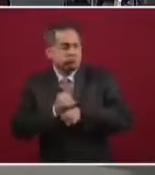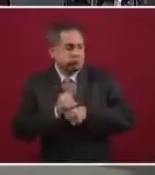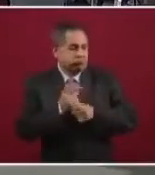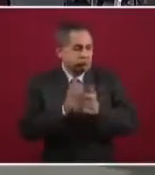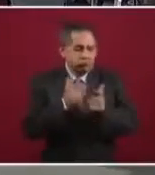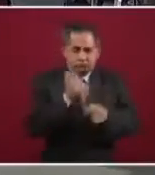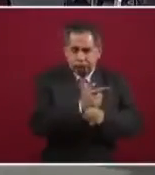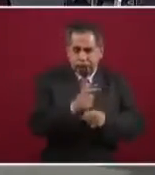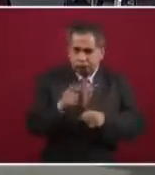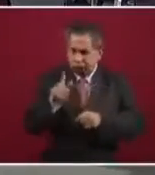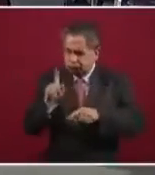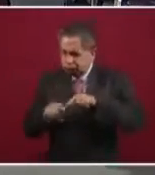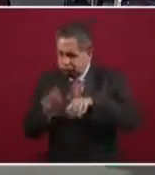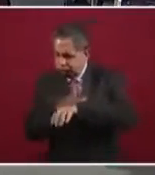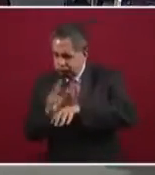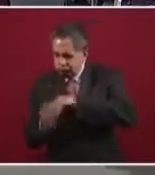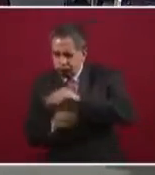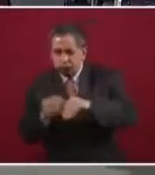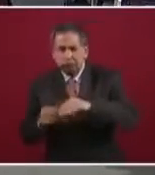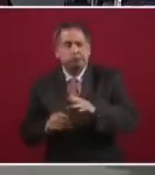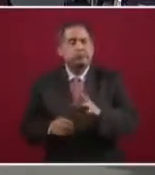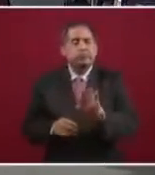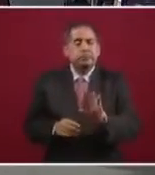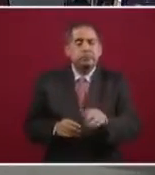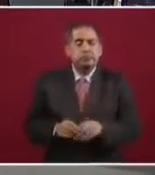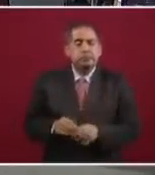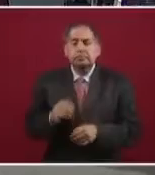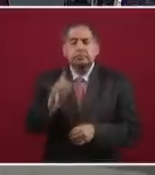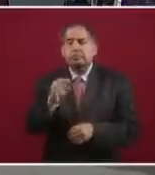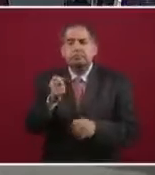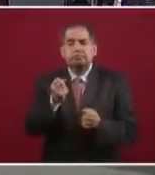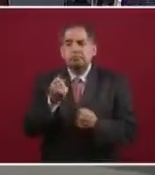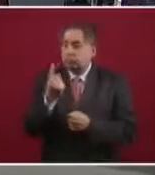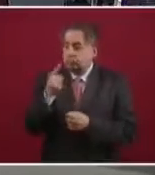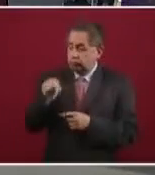en reestructura, por lo que usted ha comentado en conferencias de prensas. Es que son varias.